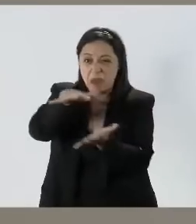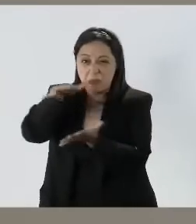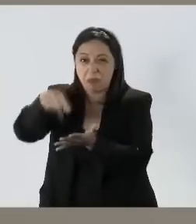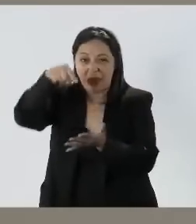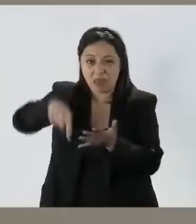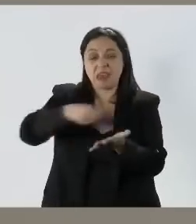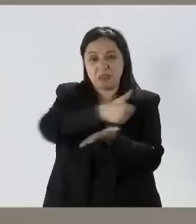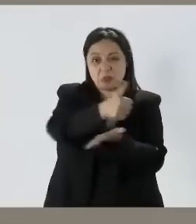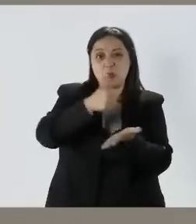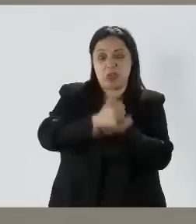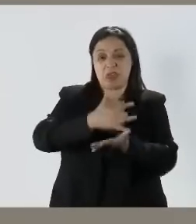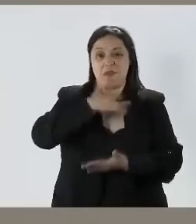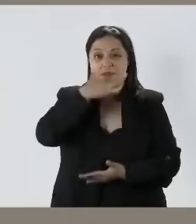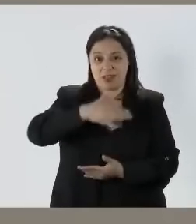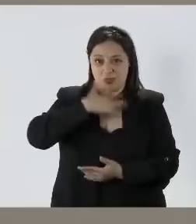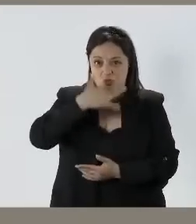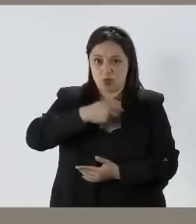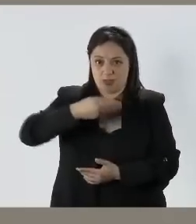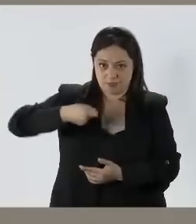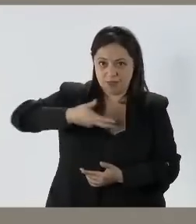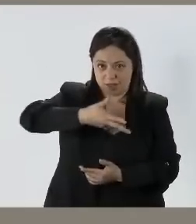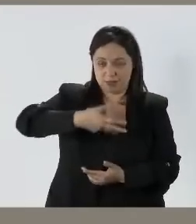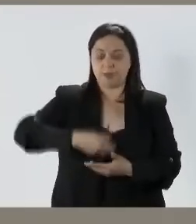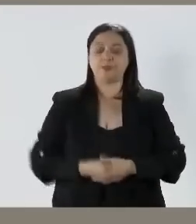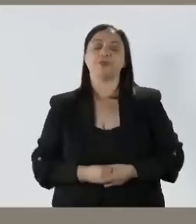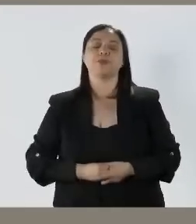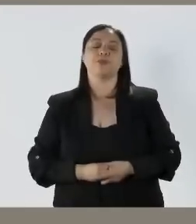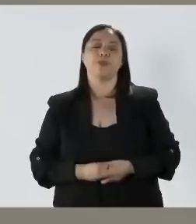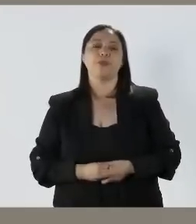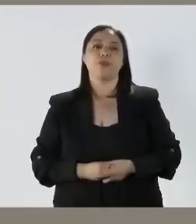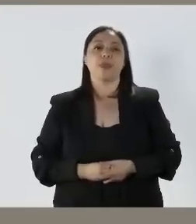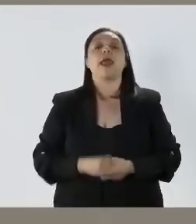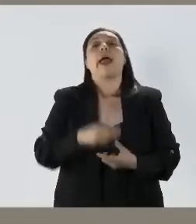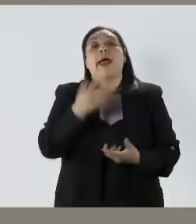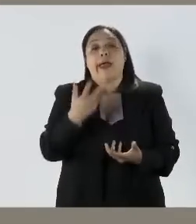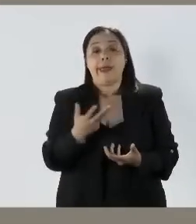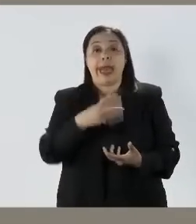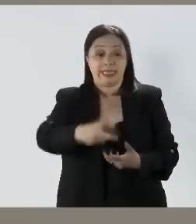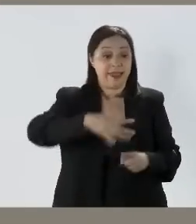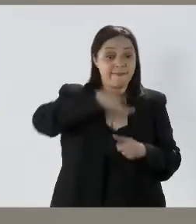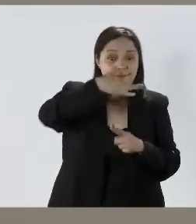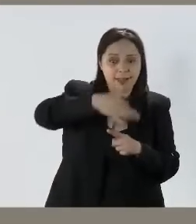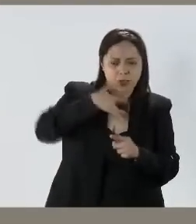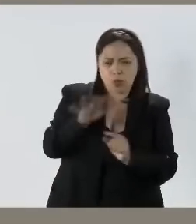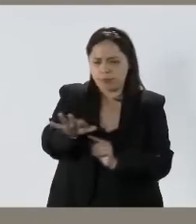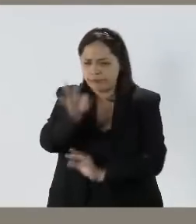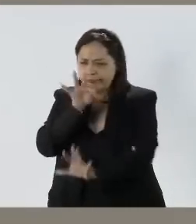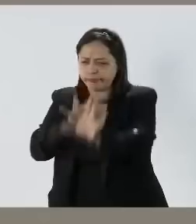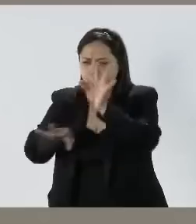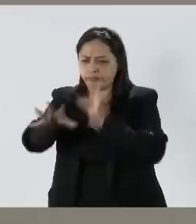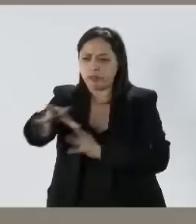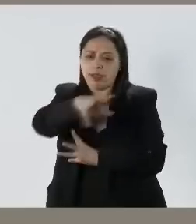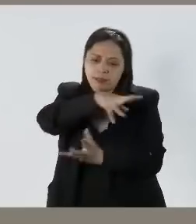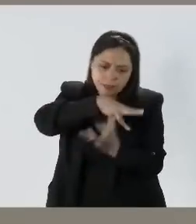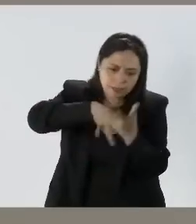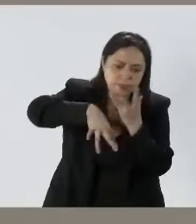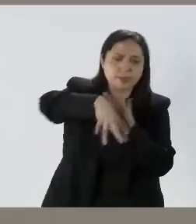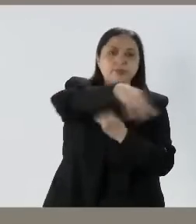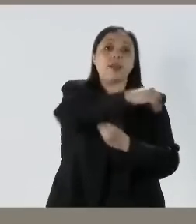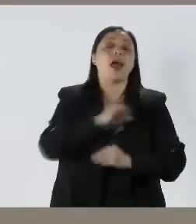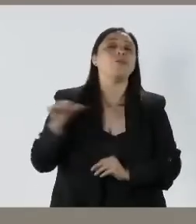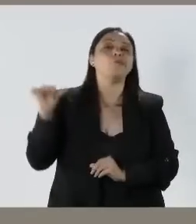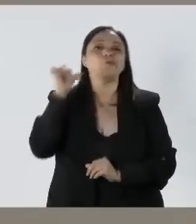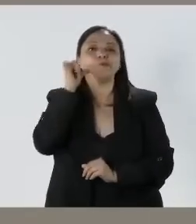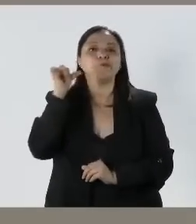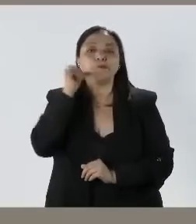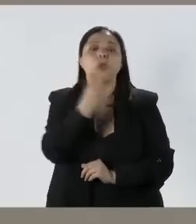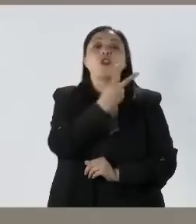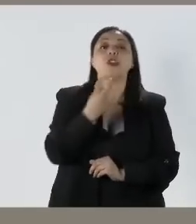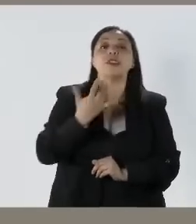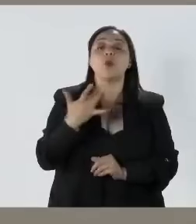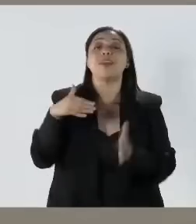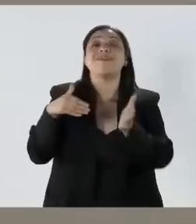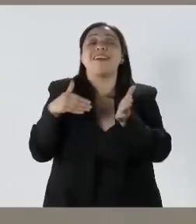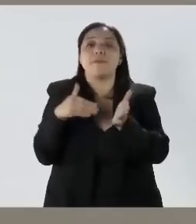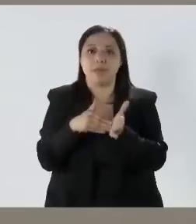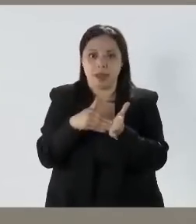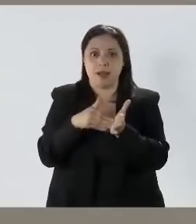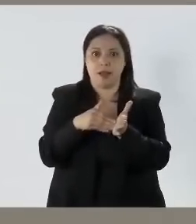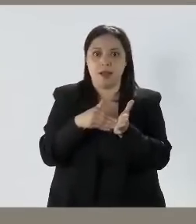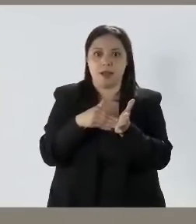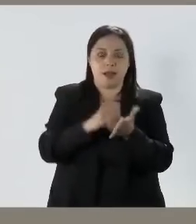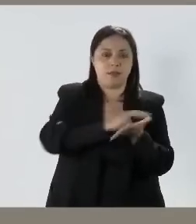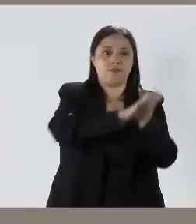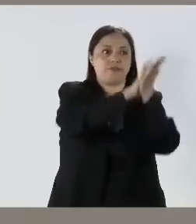conocido como basura y reciclar remos 250.000 llantas al año para producir impermeabilizantes